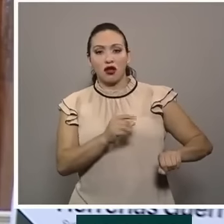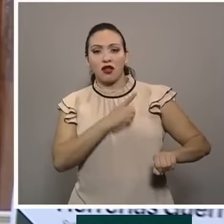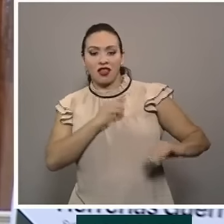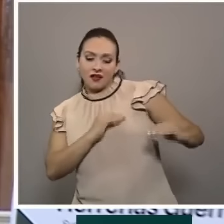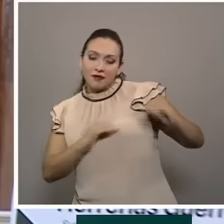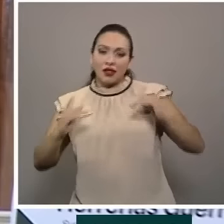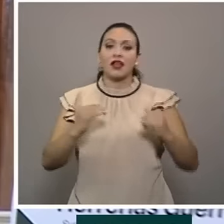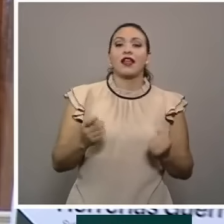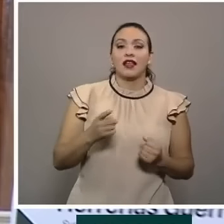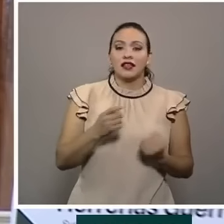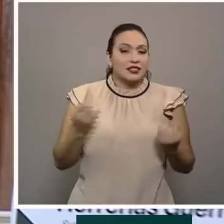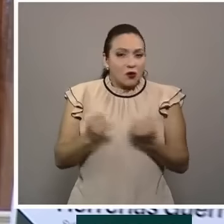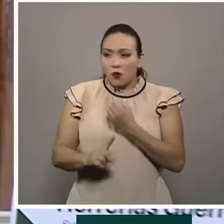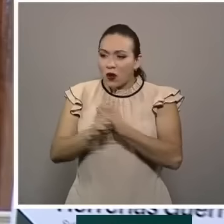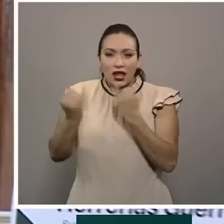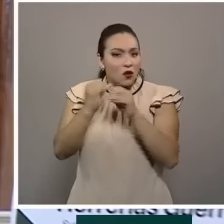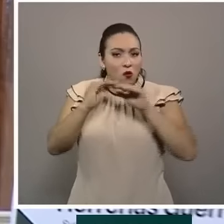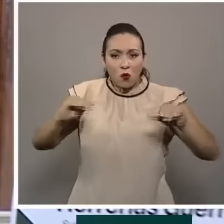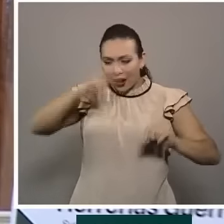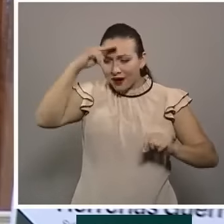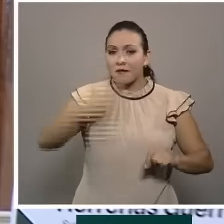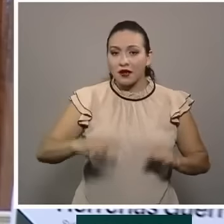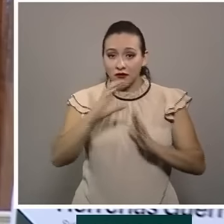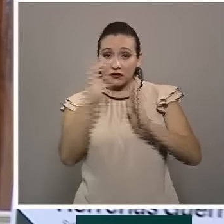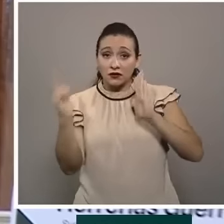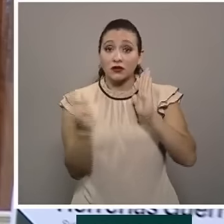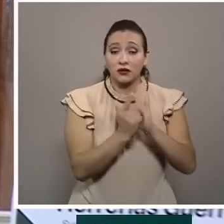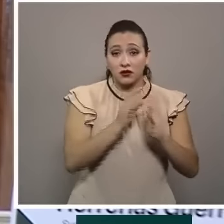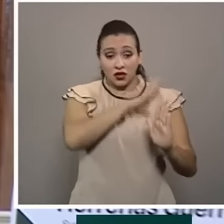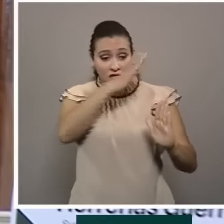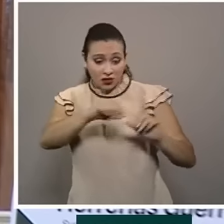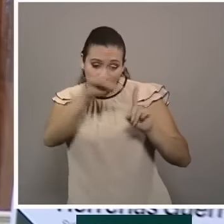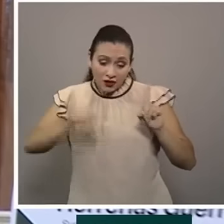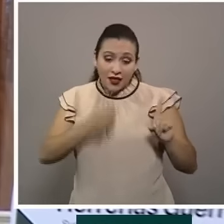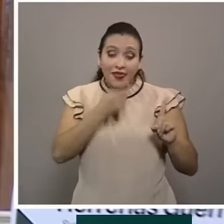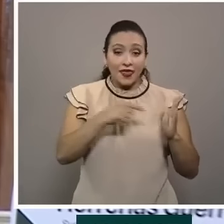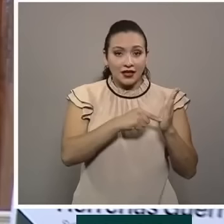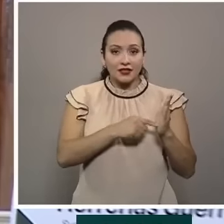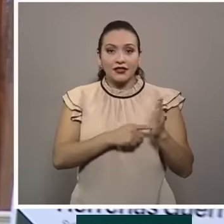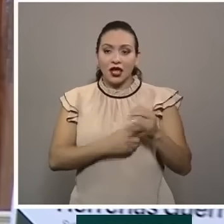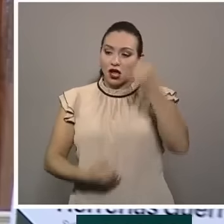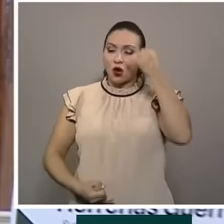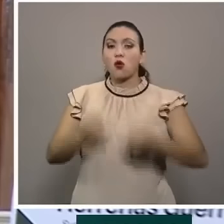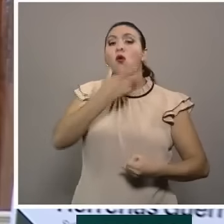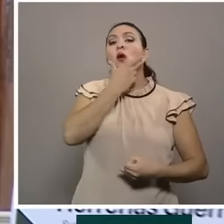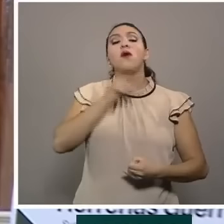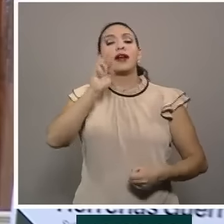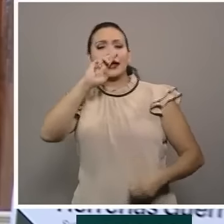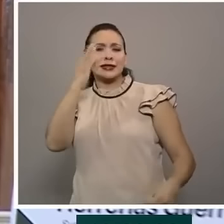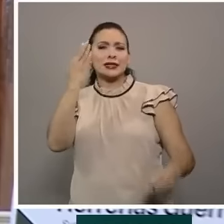país. La Constitución General nos exige jueces y juezas e impartir justicia con perspectiva